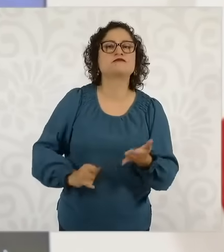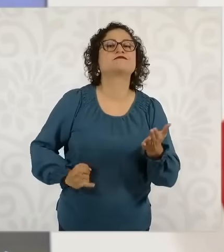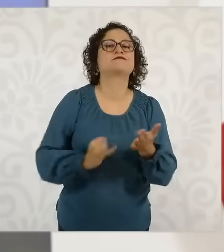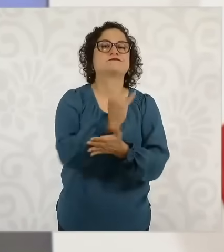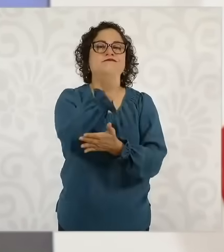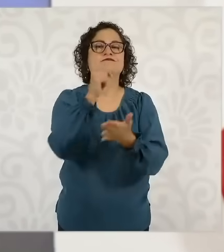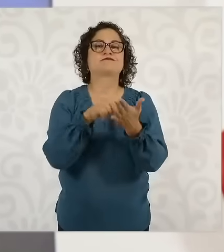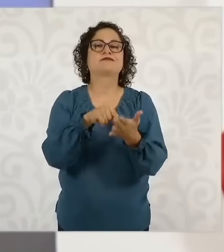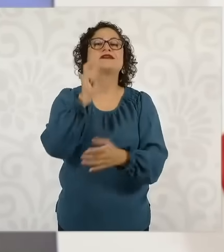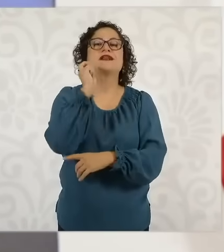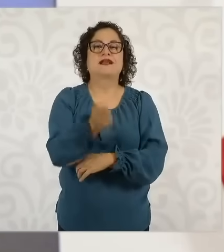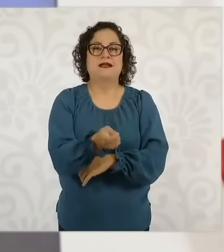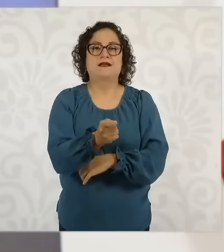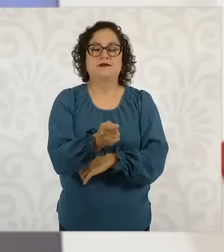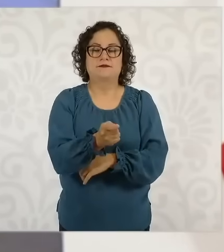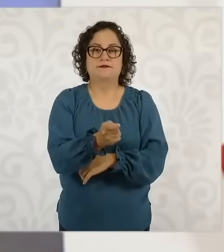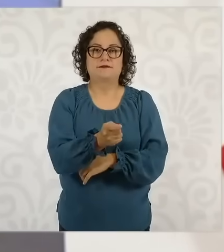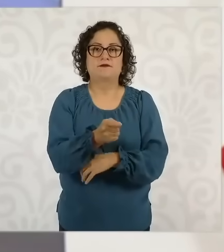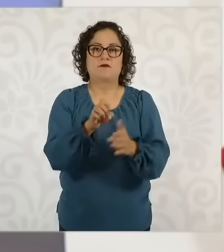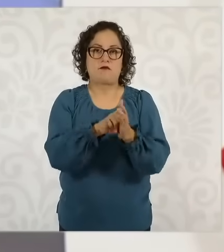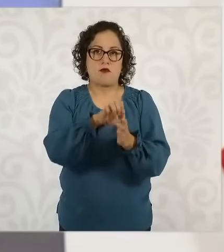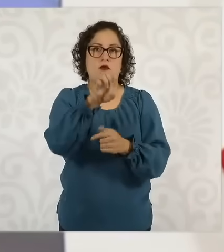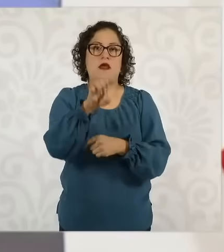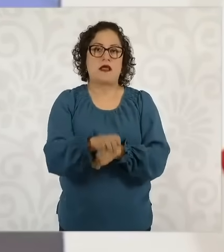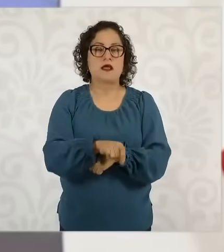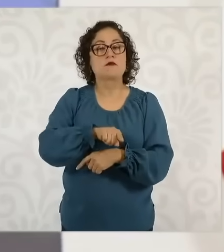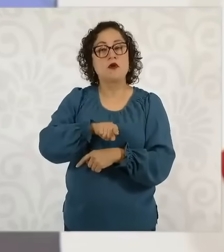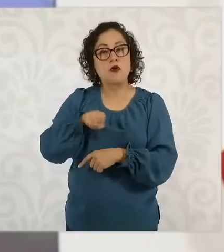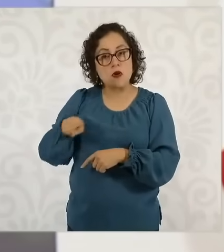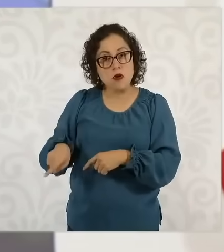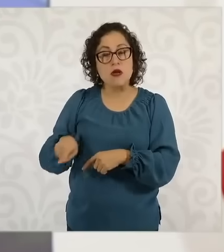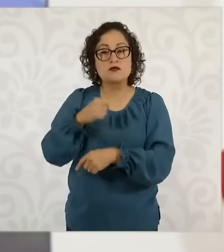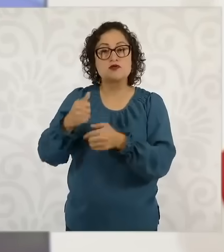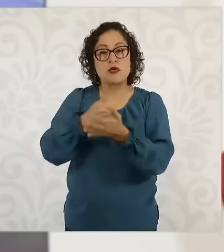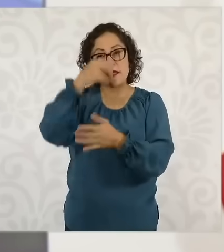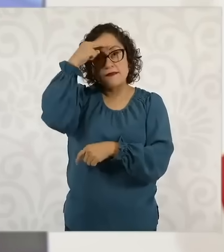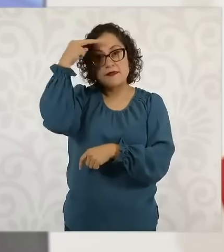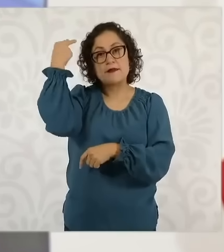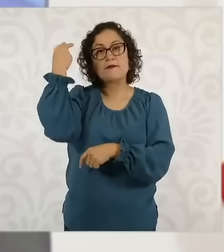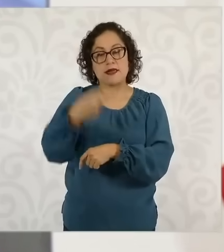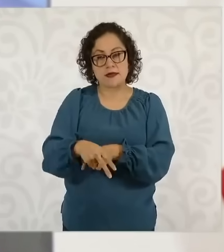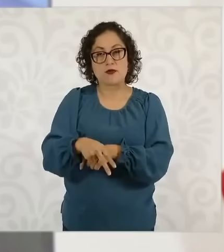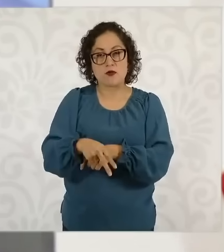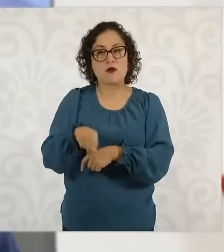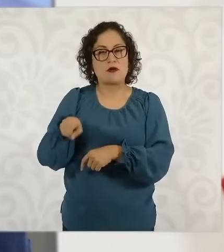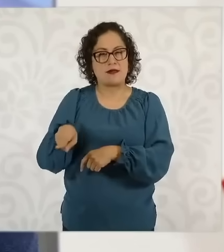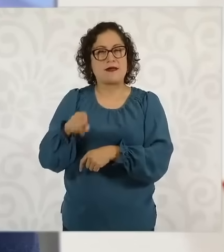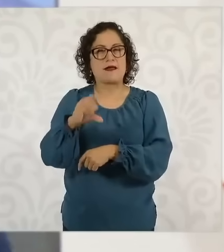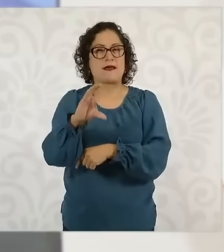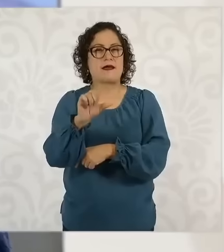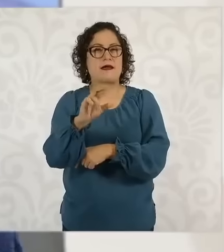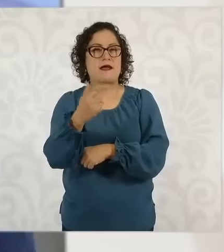carga dedicada se vaya a la IFA. ¿Qué quiere decir la carga dedicada? En los aviones pues